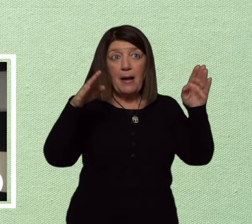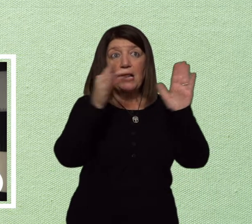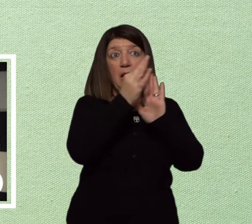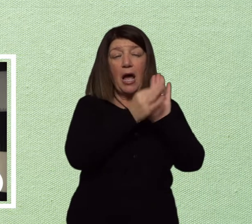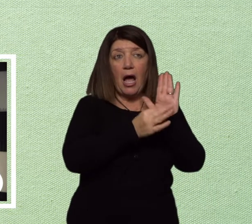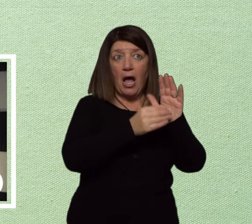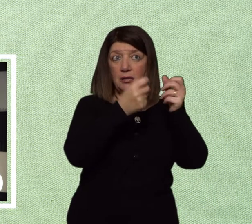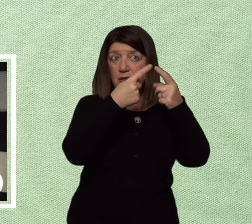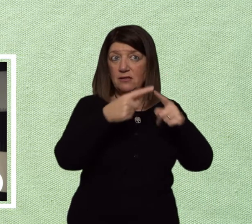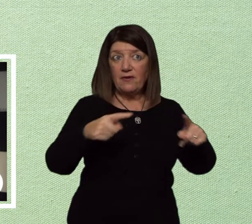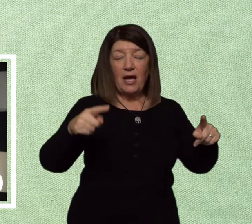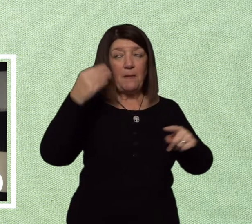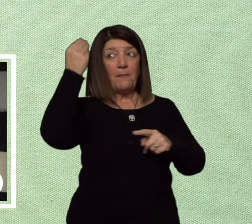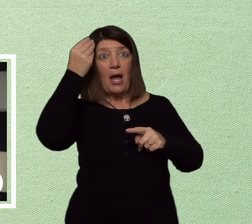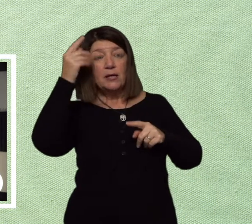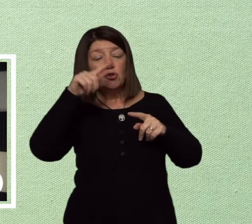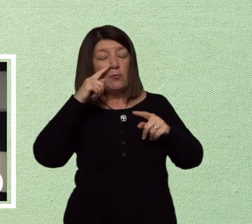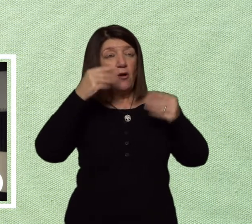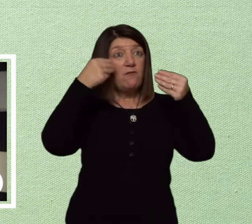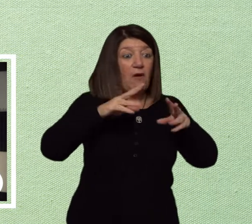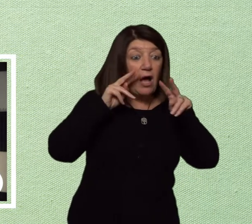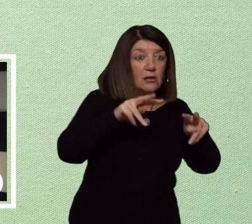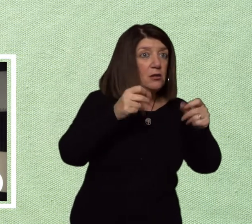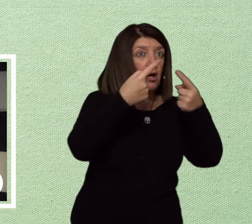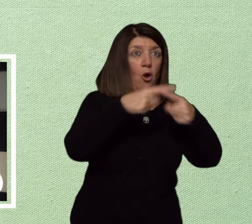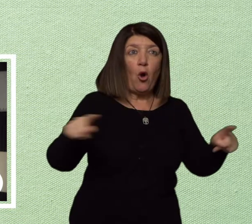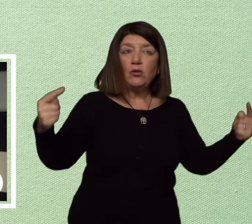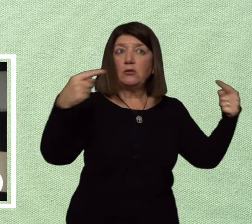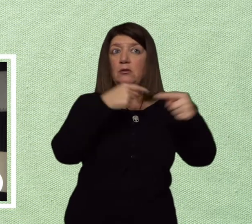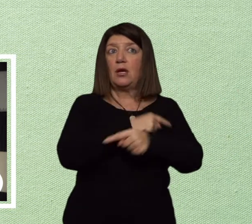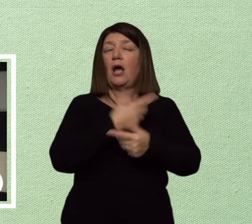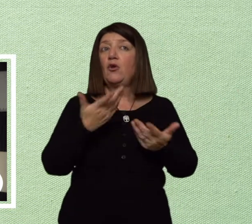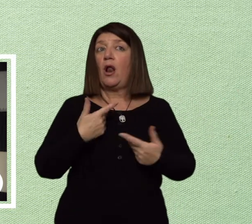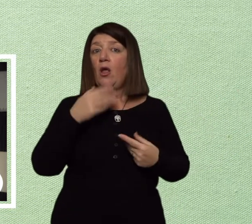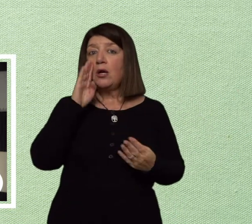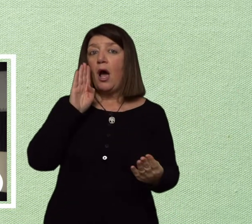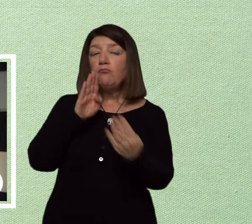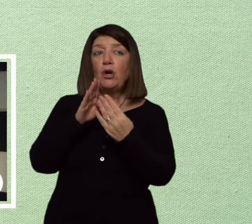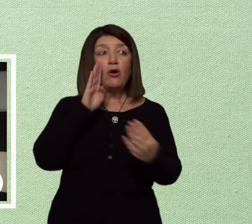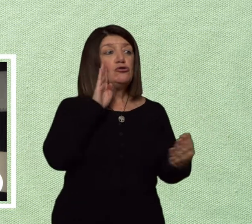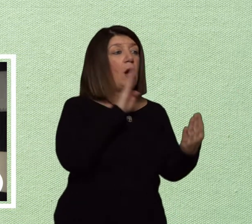si approccia in maniera serena e le donne possono avere modo di tirare fuori i loro racconti, i loro